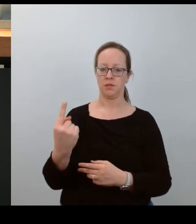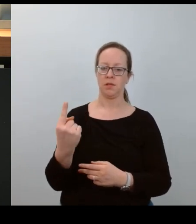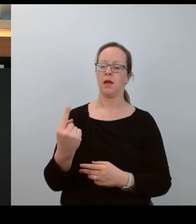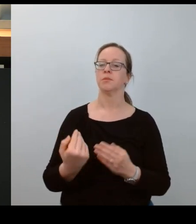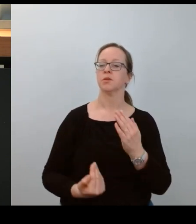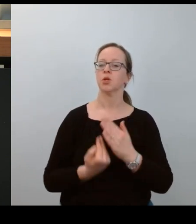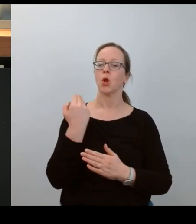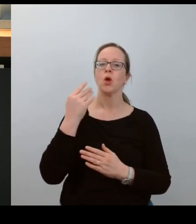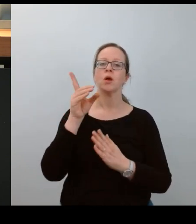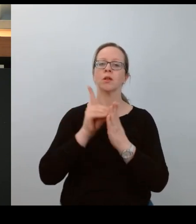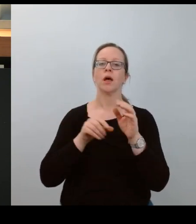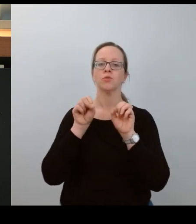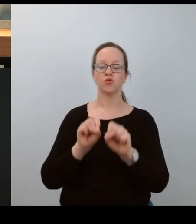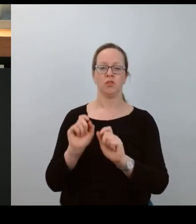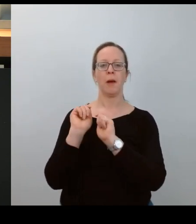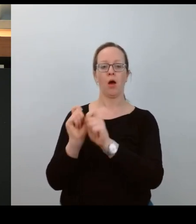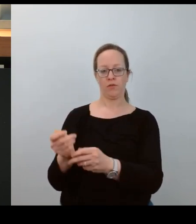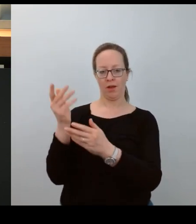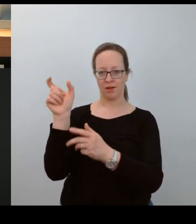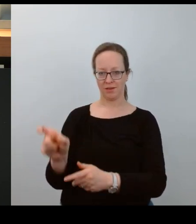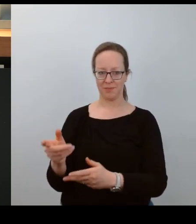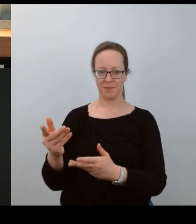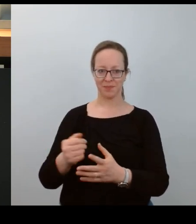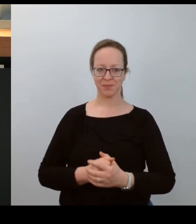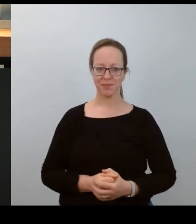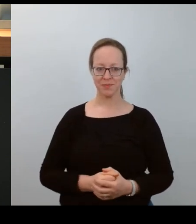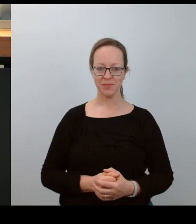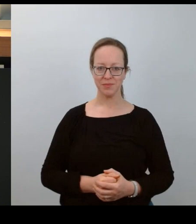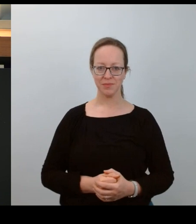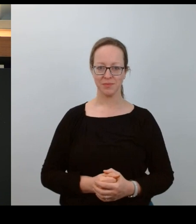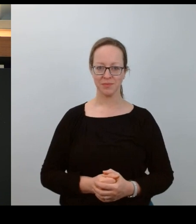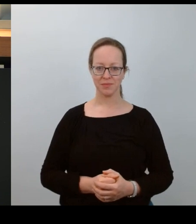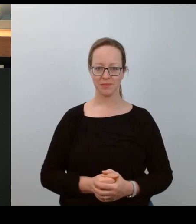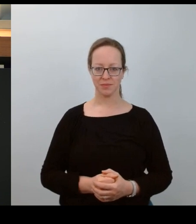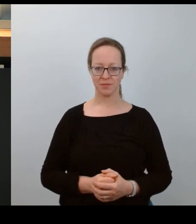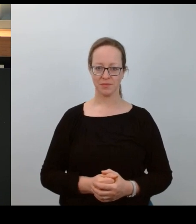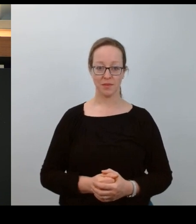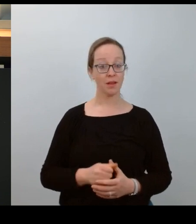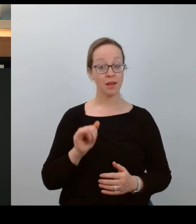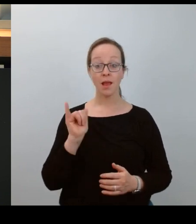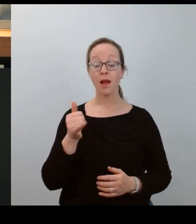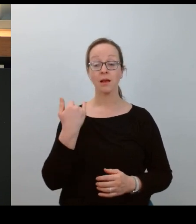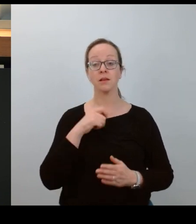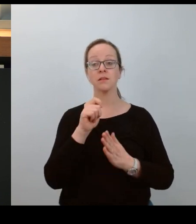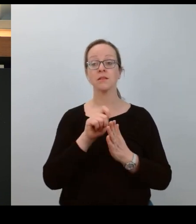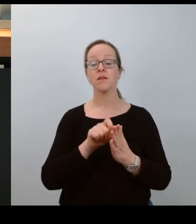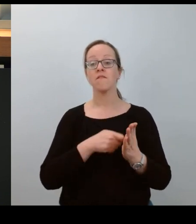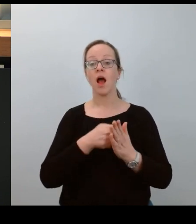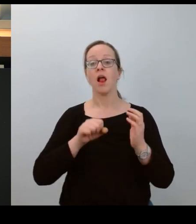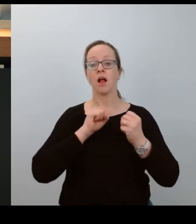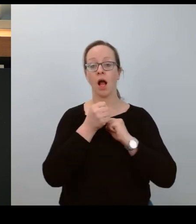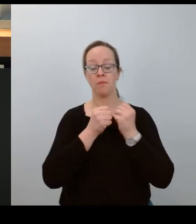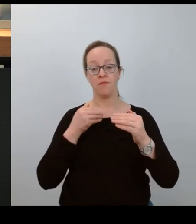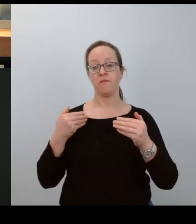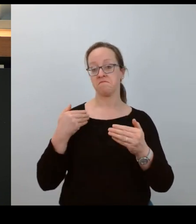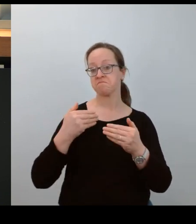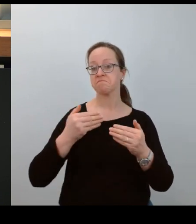Denn dabei geht es um ganz grundlegende Werte. Wie viel darf der Staat über seine Bürgerinnen und Bürger